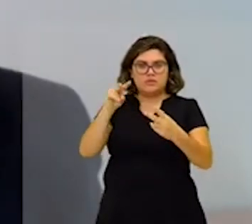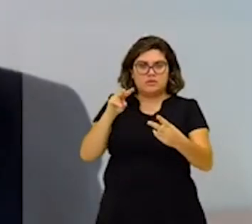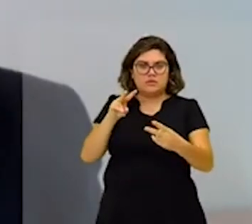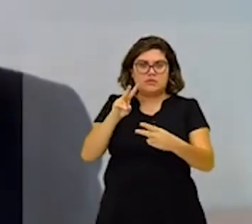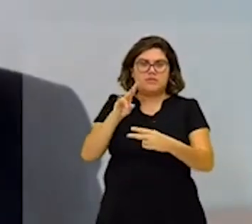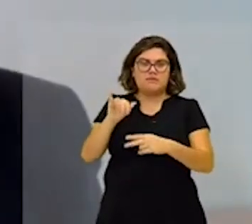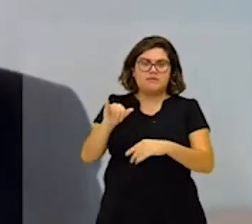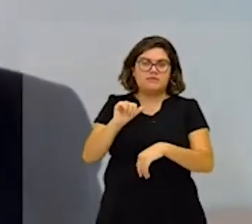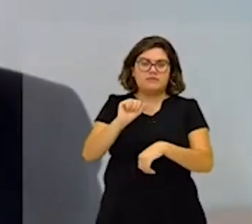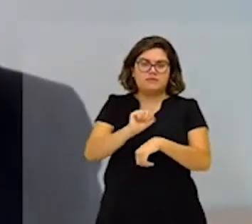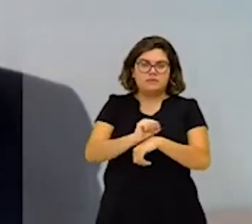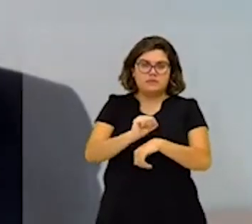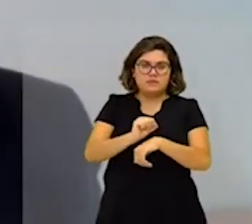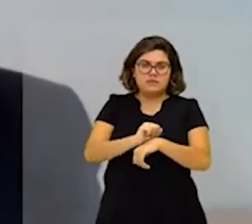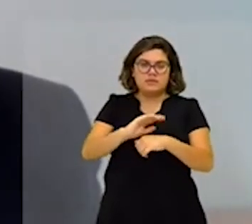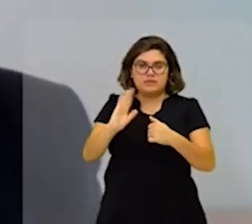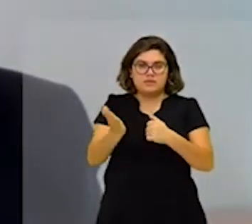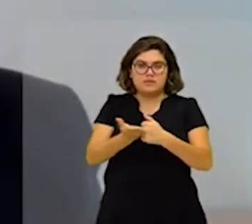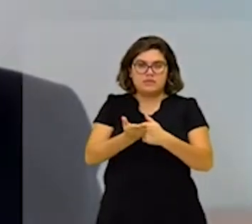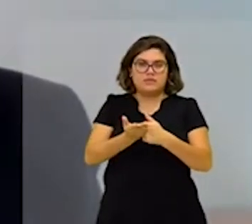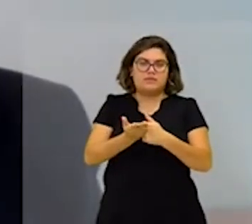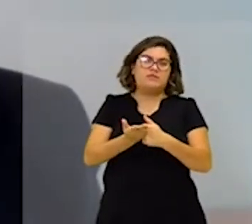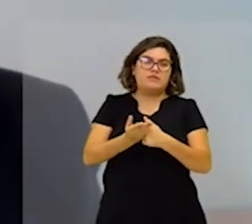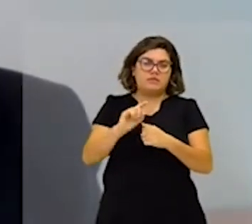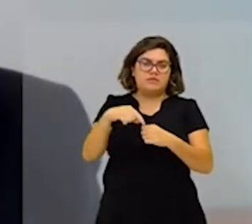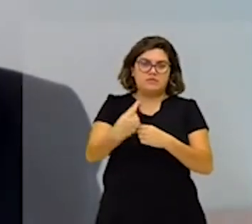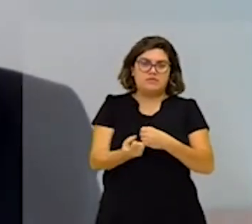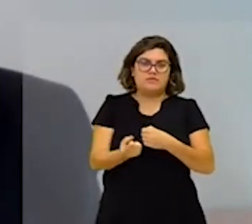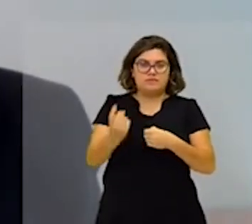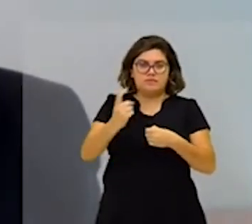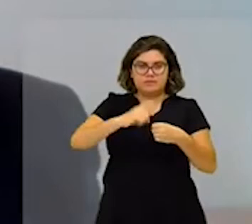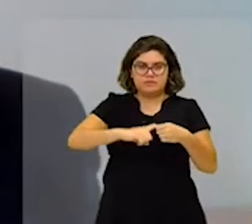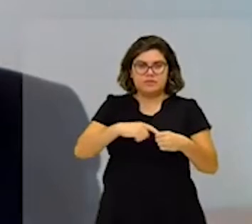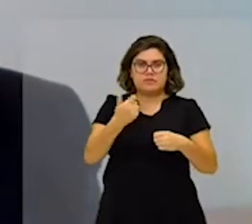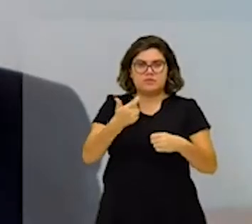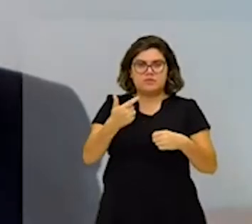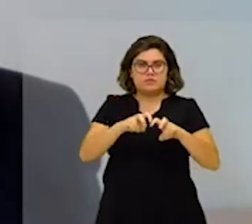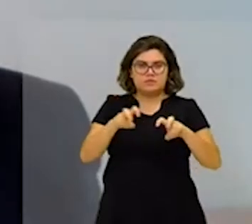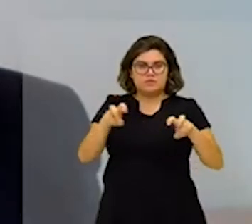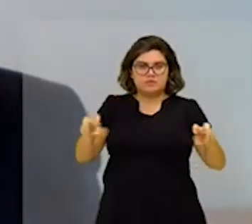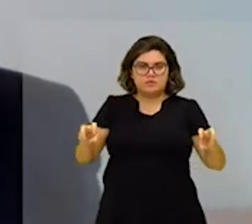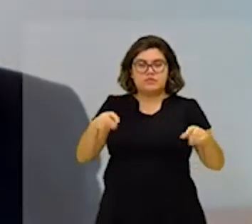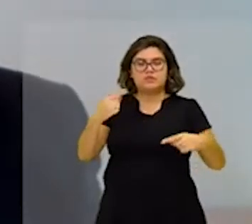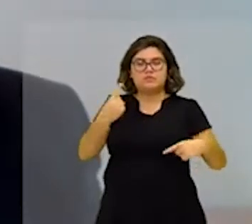seguir um breve intervalo já retornaremos com a segunda mesas de discussões um tema